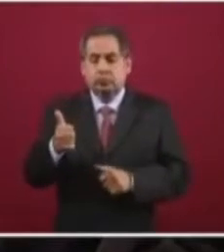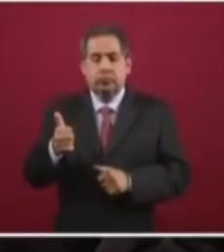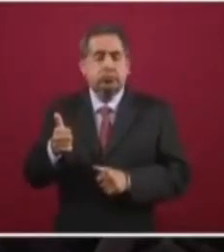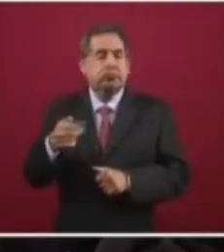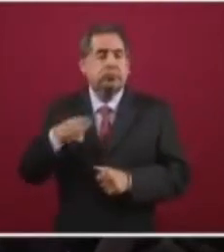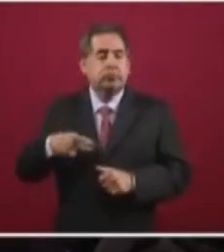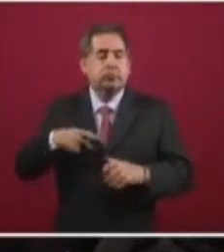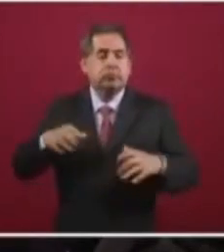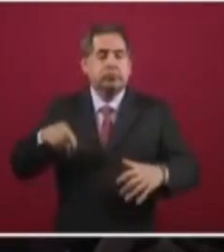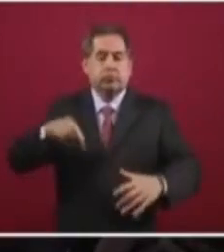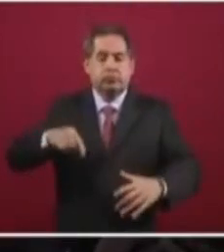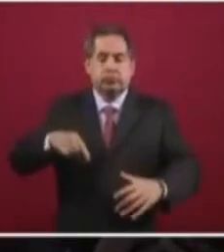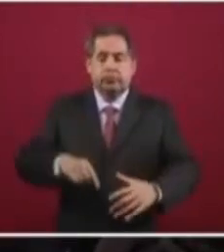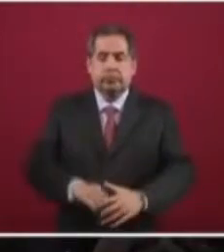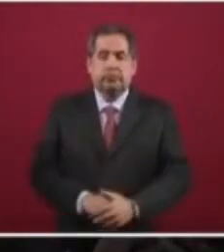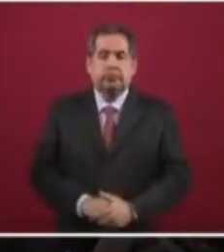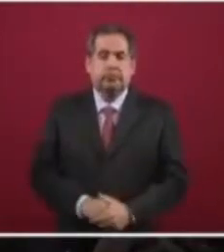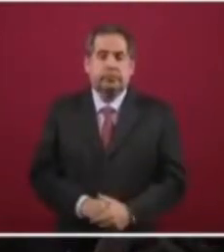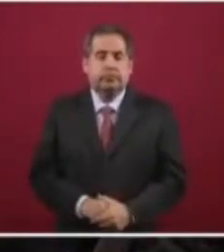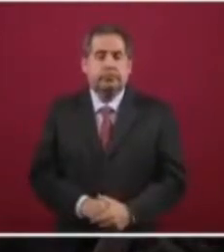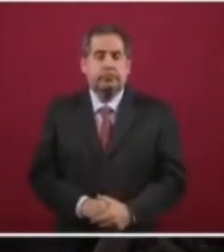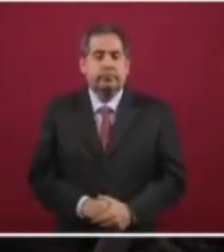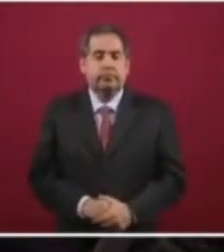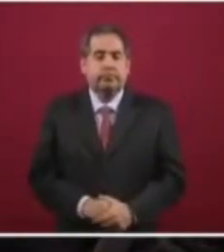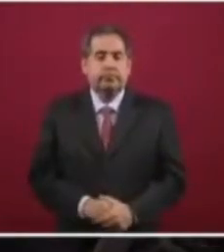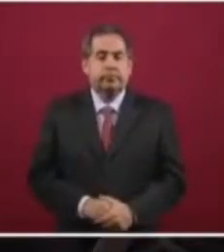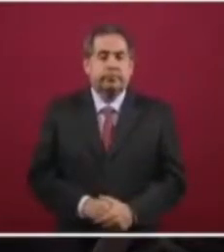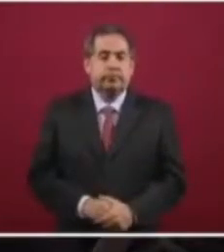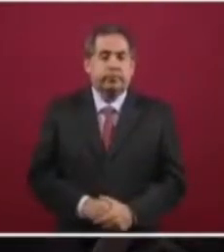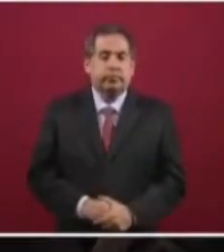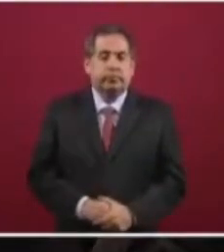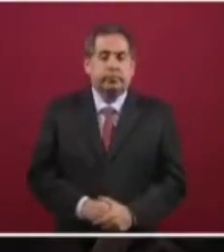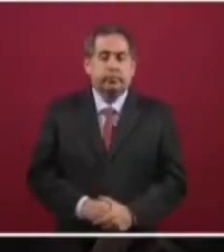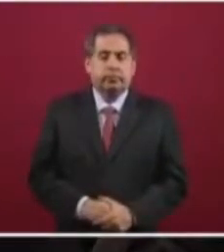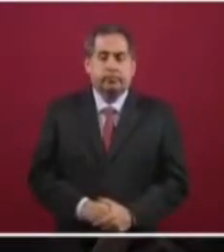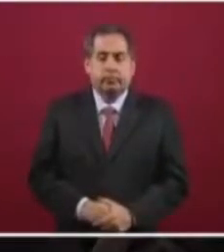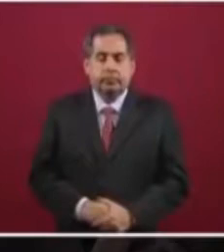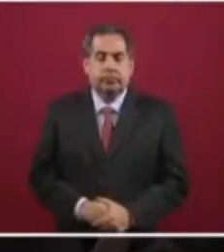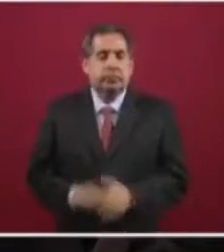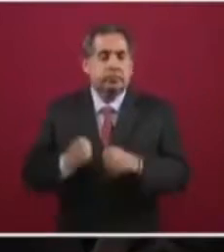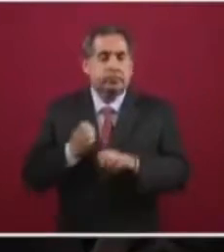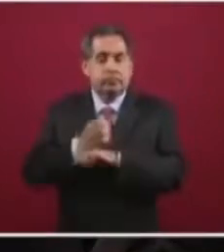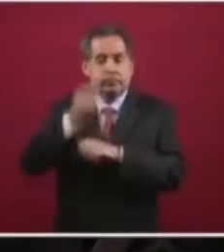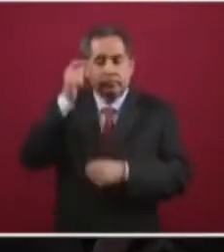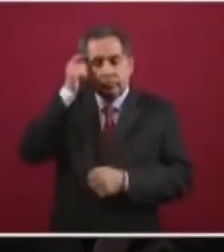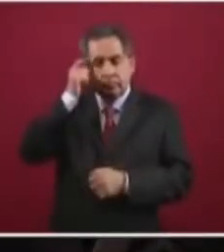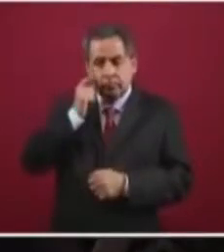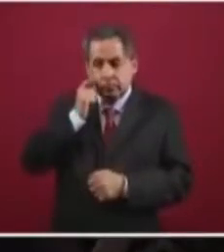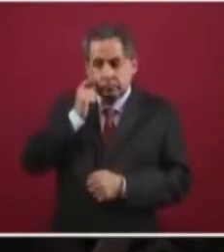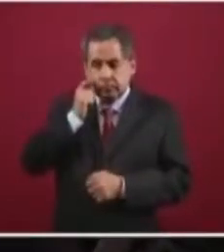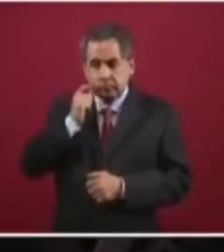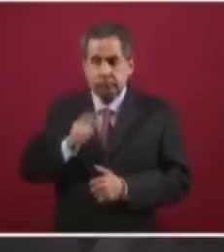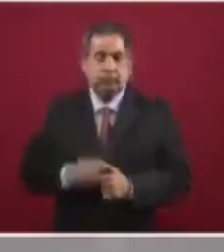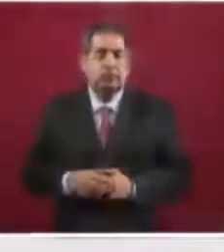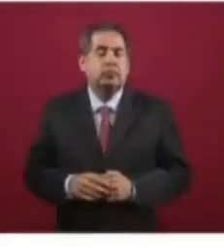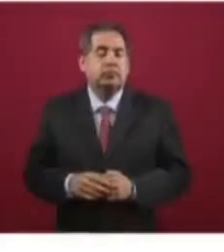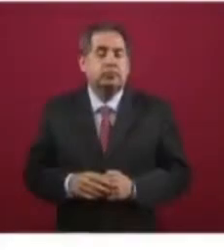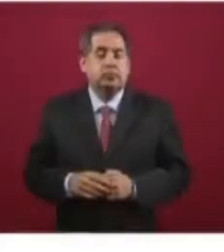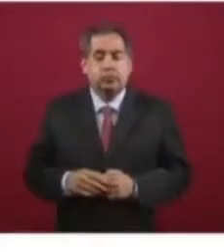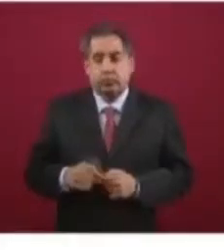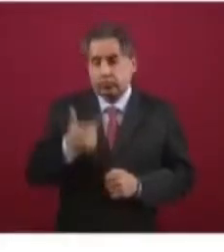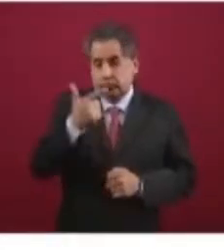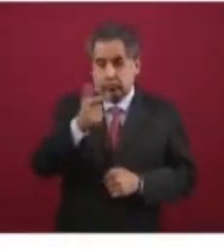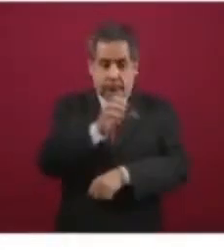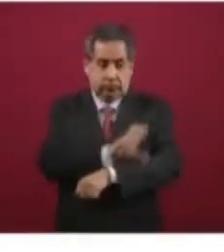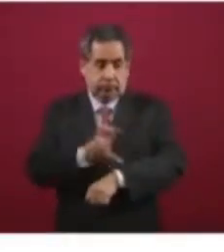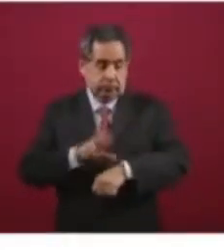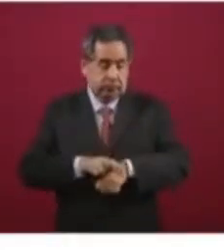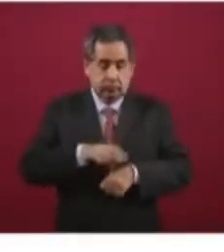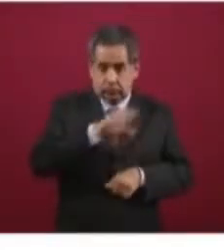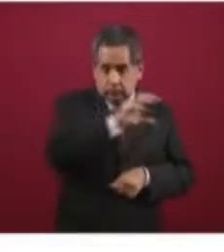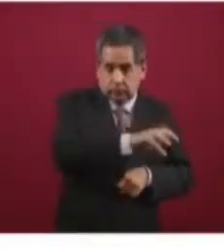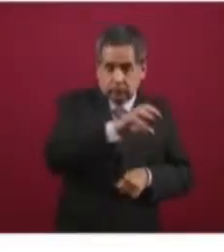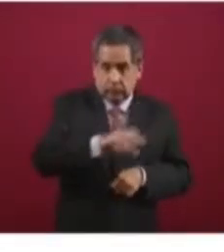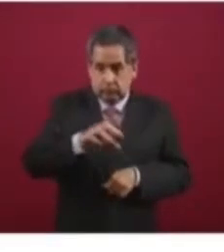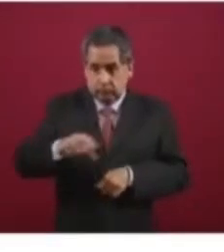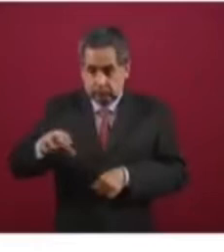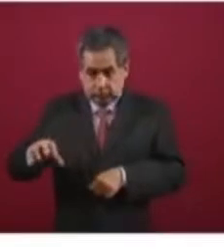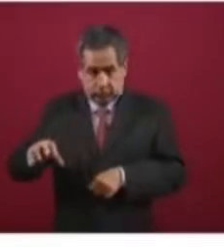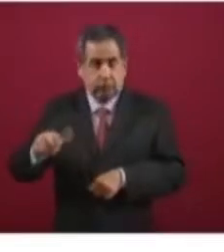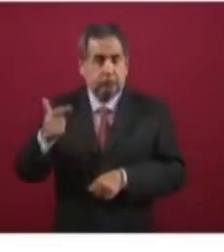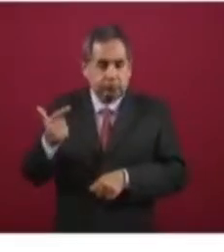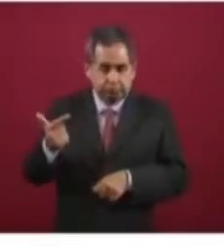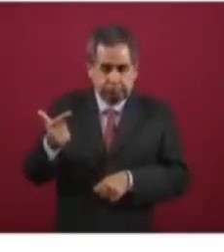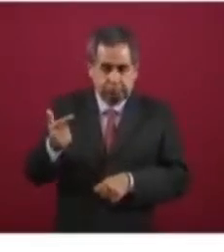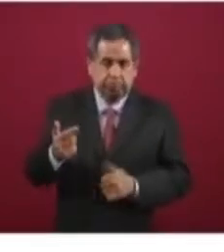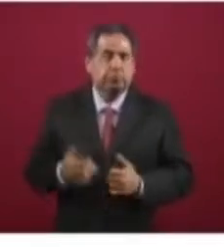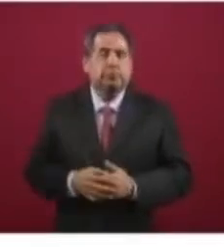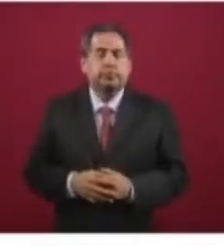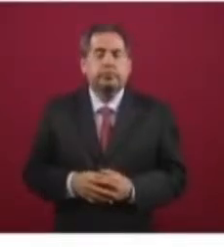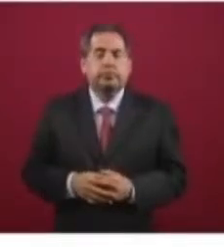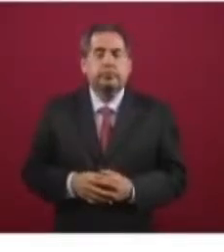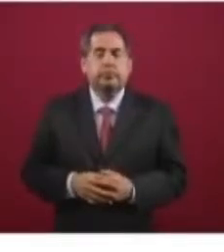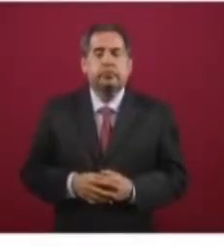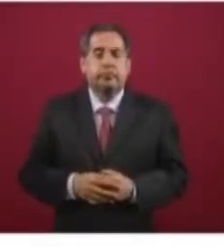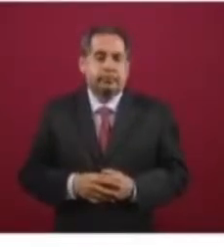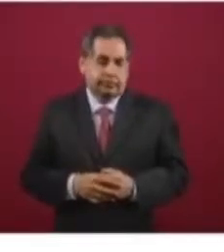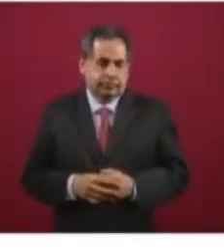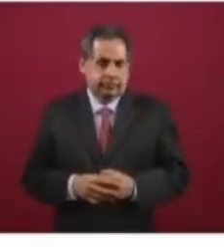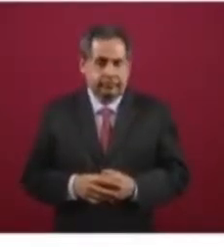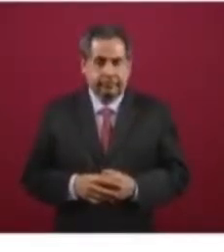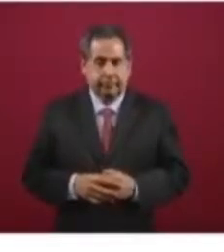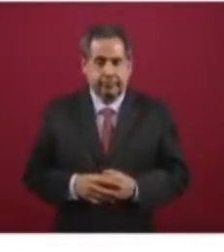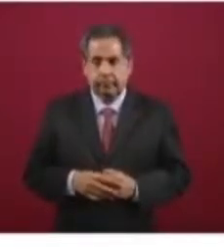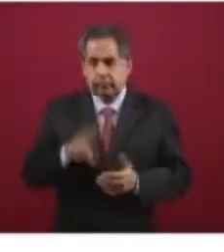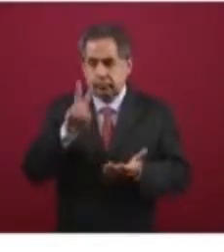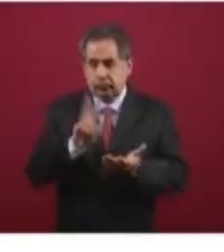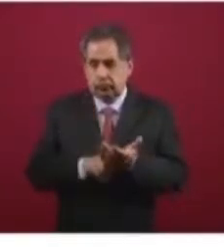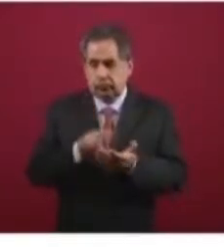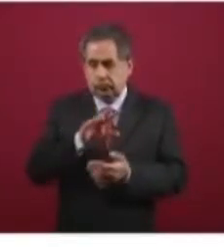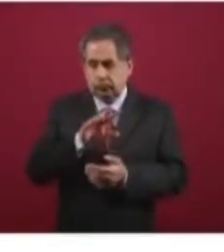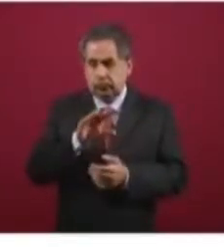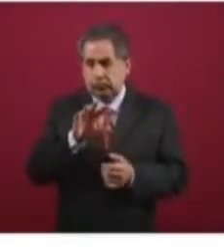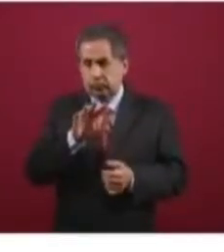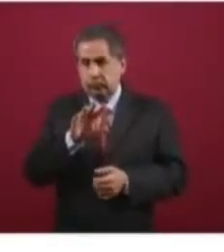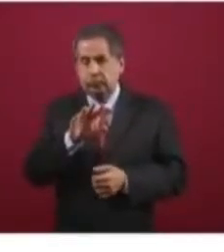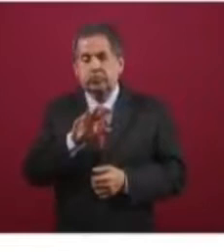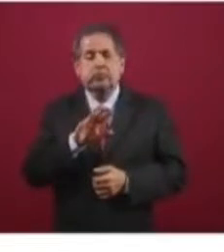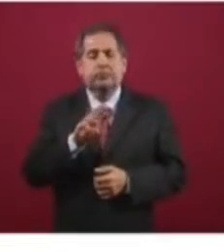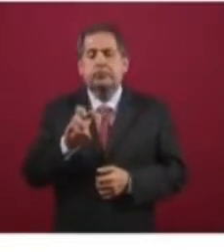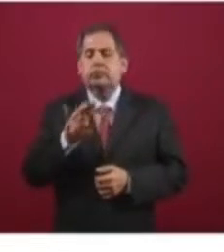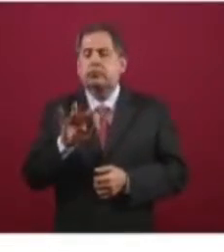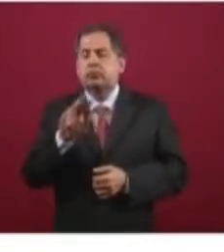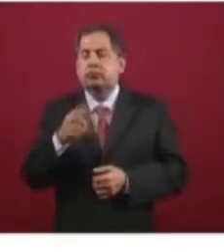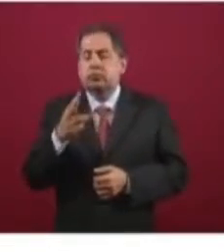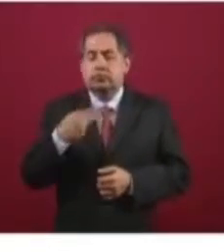El estado de Guerrero tiene siete coordinaciones regionales con dos mil 353 elementos, les